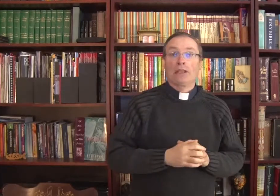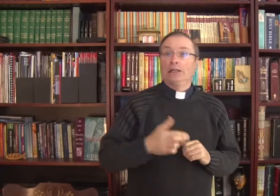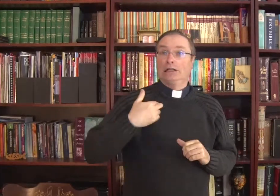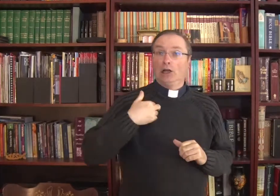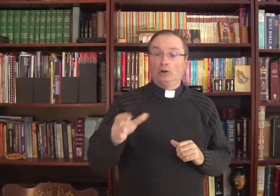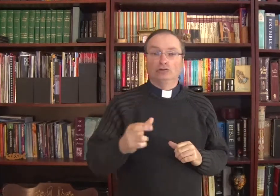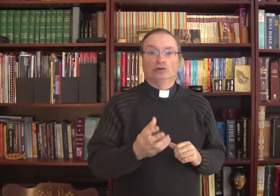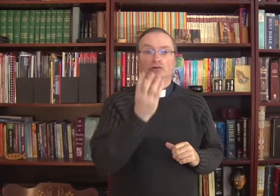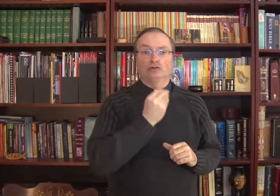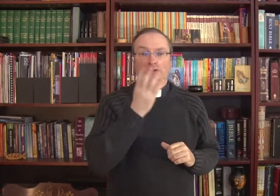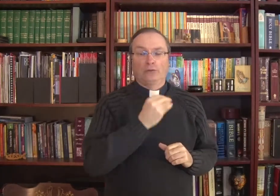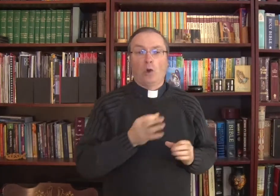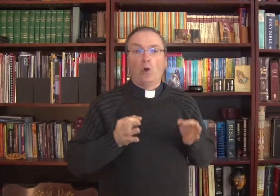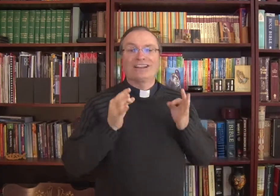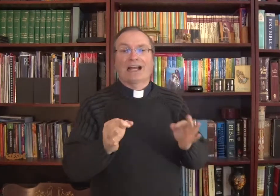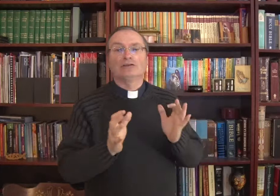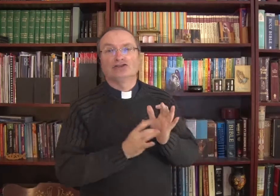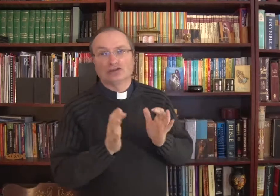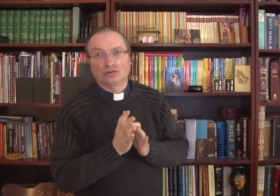Les religieux juifs au temps de Jésus,